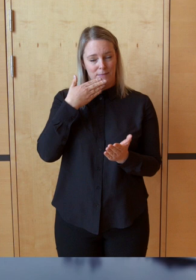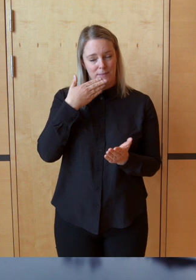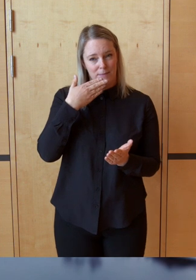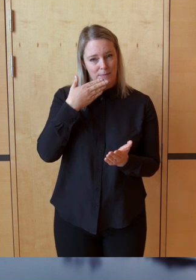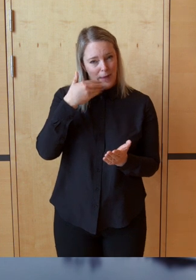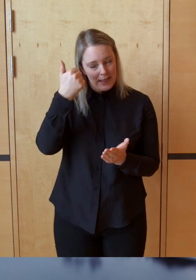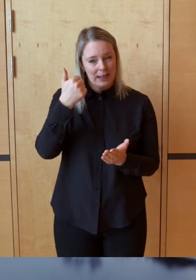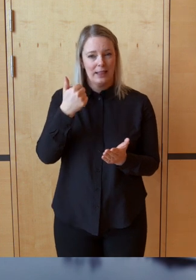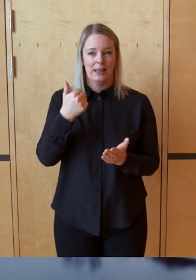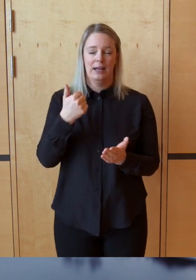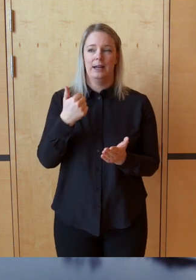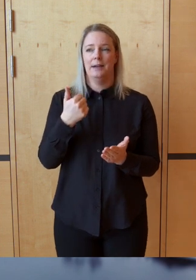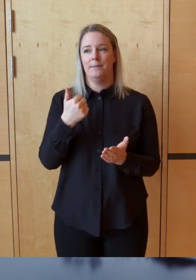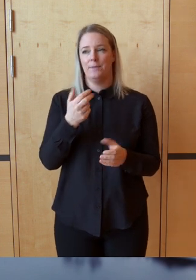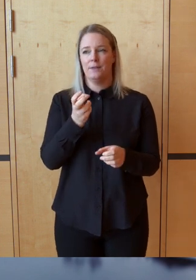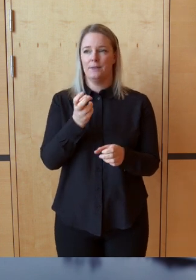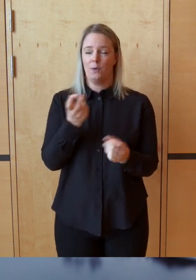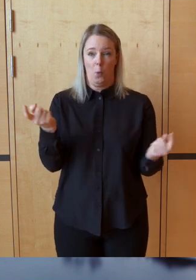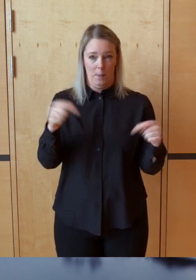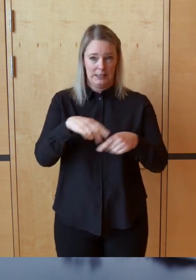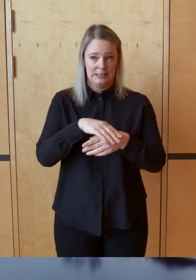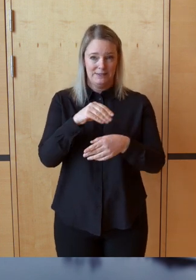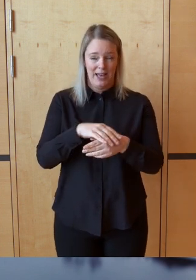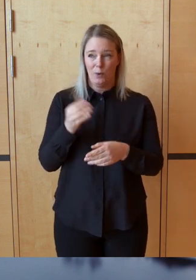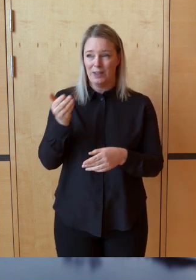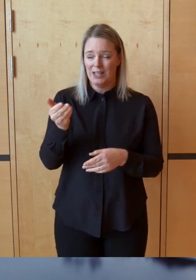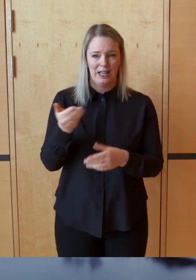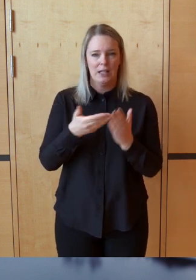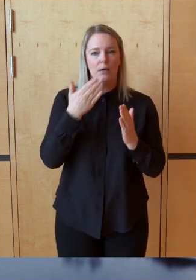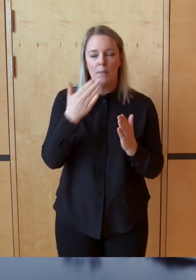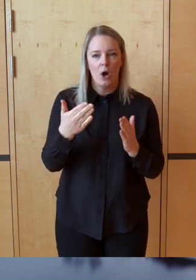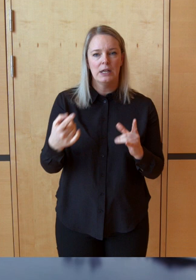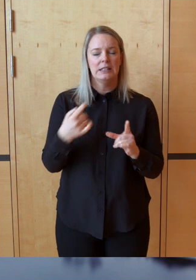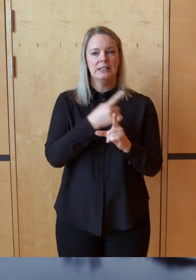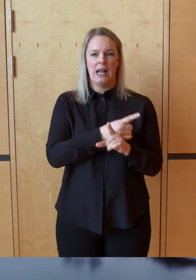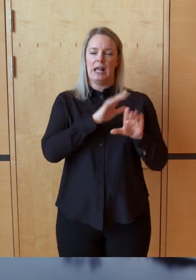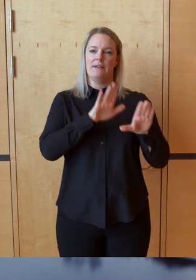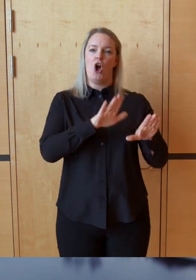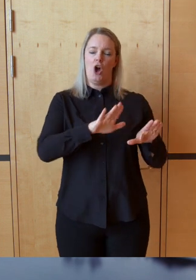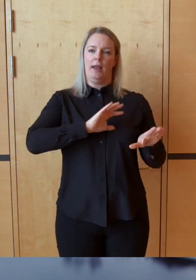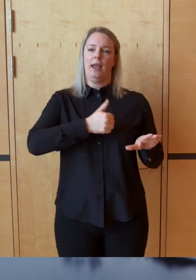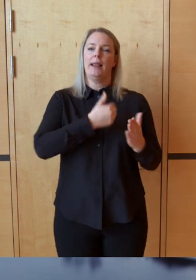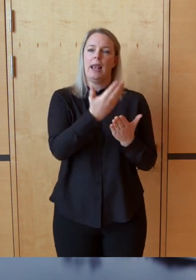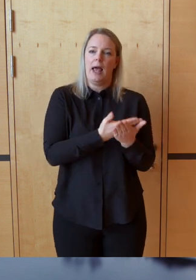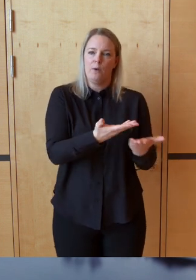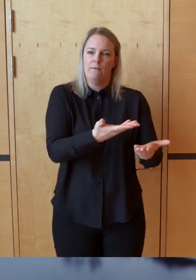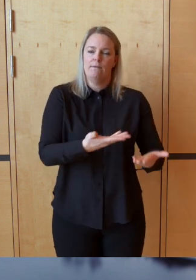CSN noga det att komma till Sverige och tigga istället har fått hjälp i sina hemländer av Socialtjänst